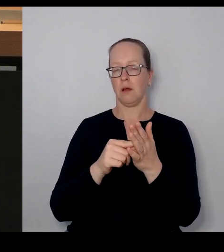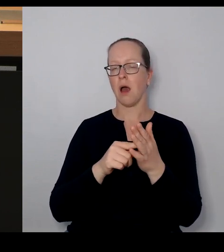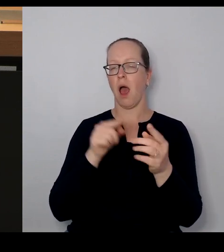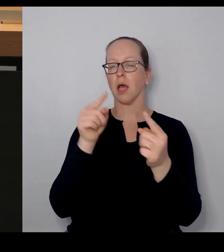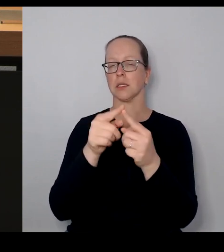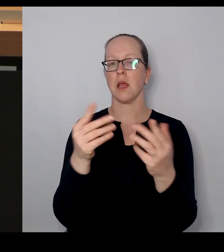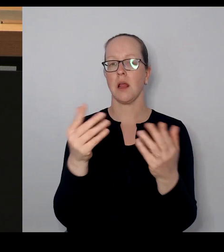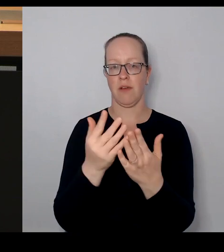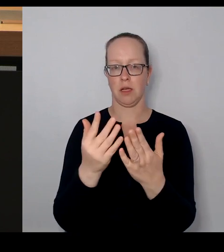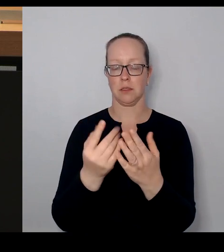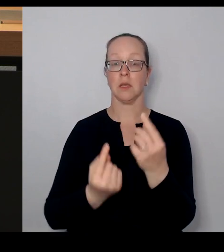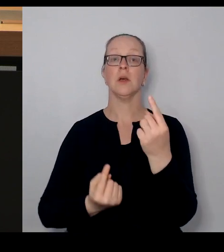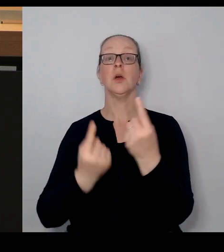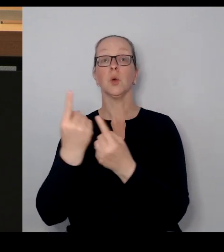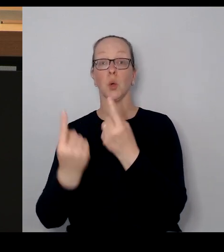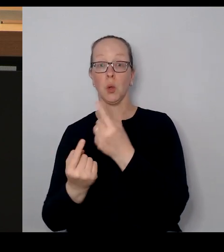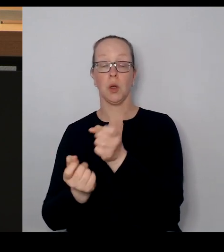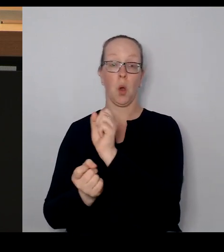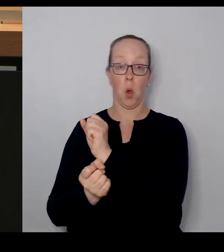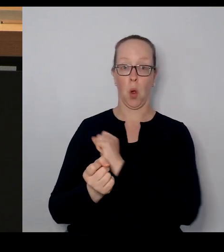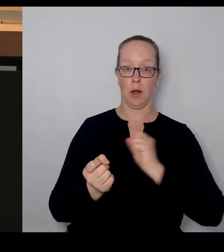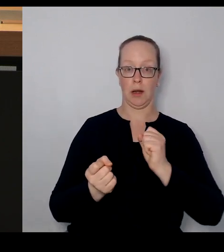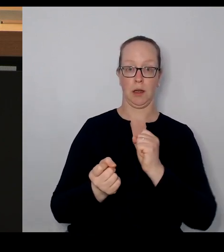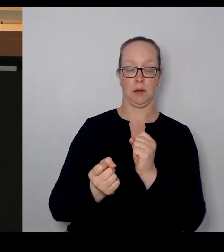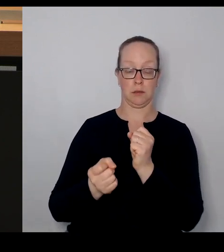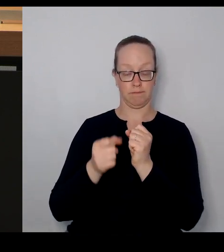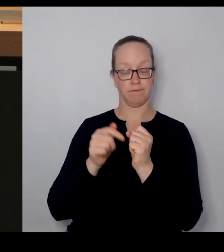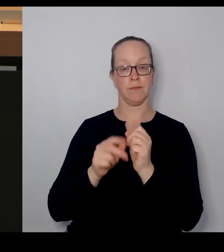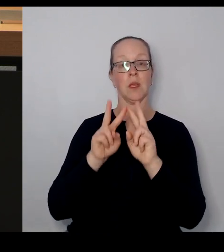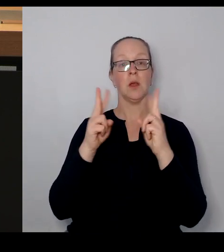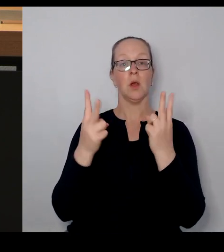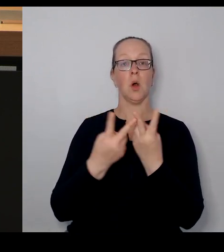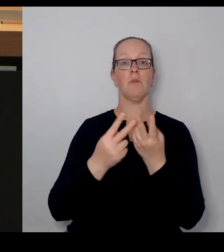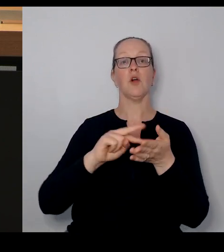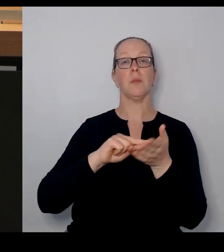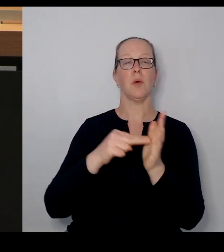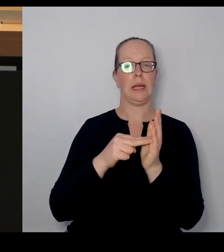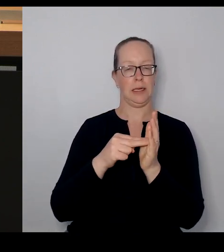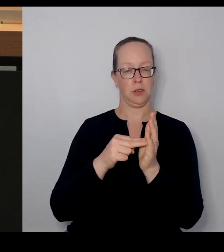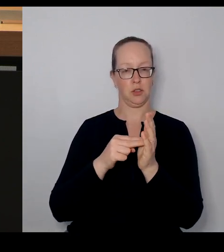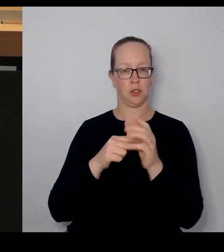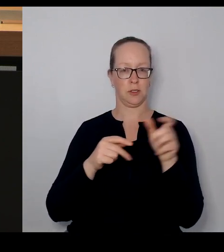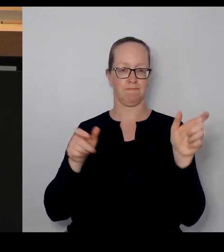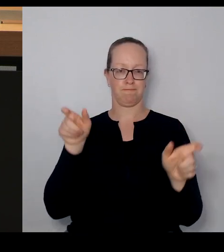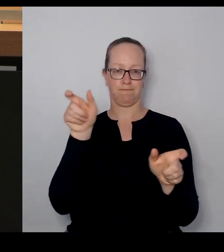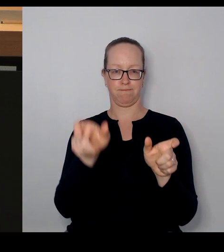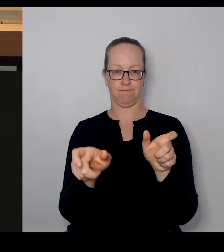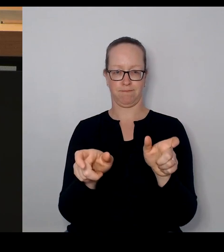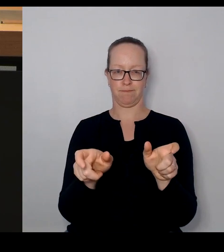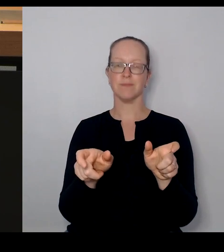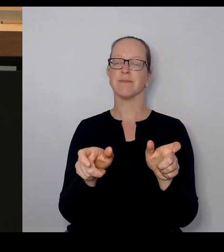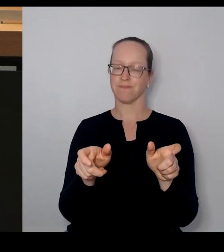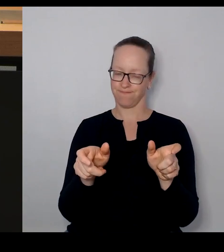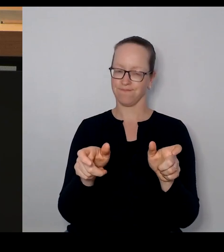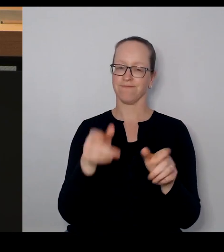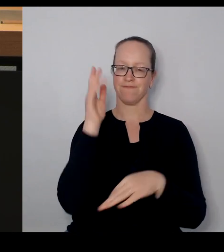Rennen schicken. Also wir würden diese Frage gerne aus Fragen der Wasserwirtschaft und was den klimaresilienten